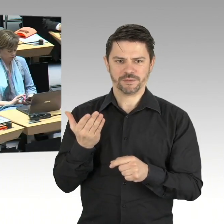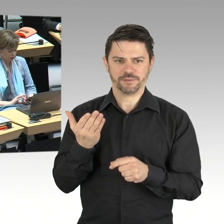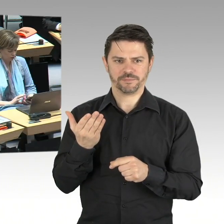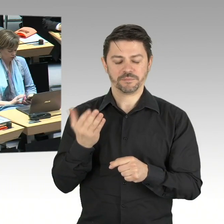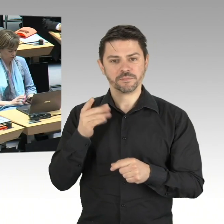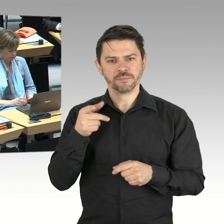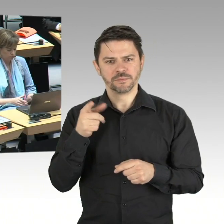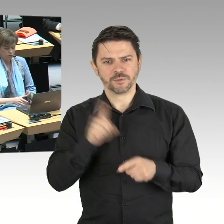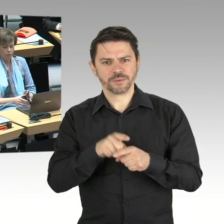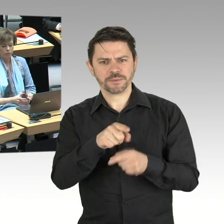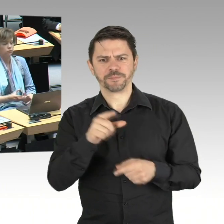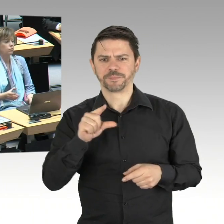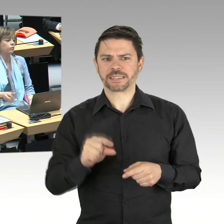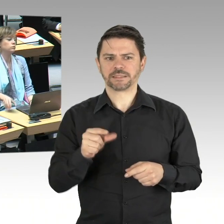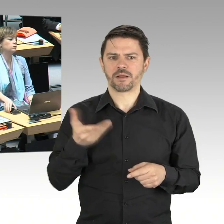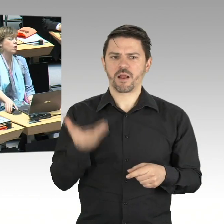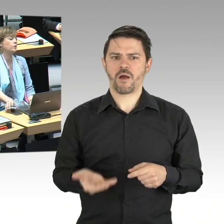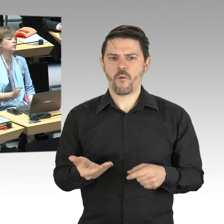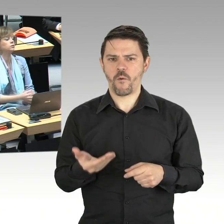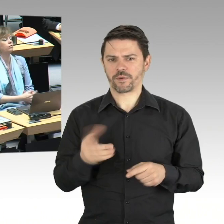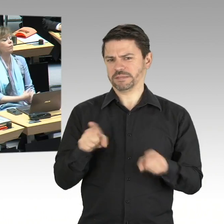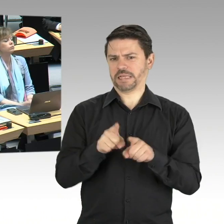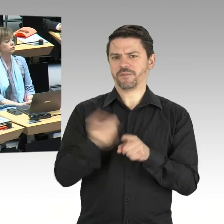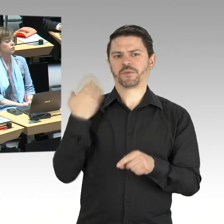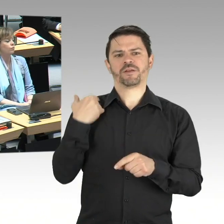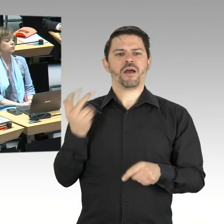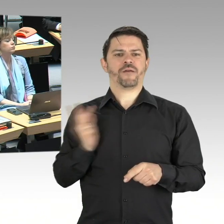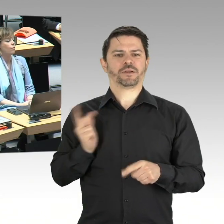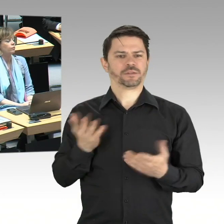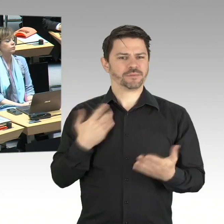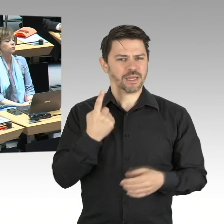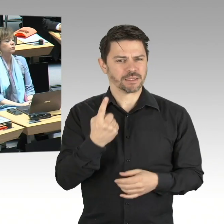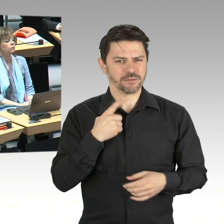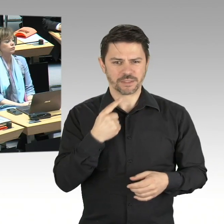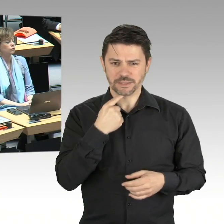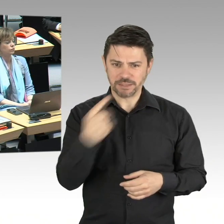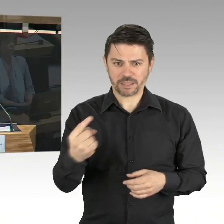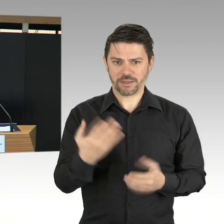Und das ist gut so, dass Sie heute mal hier klar sich enttarnt haben,